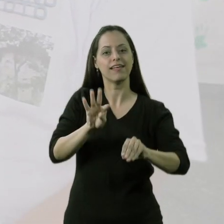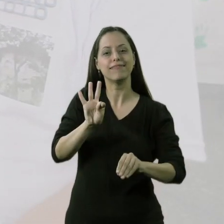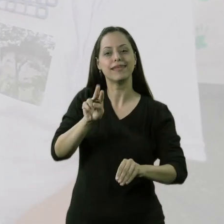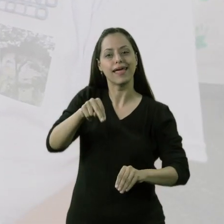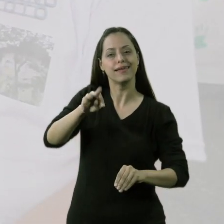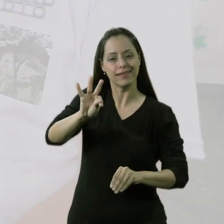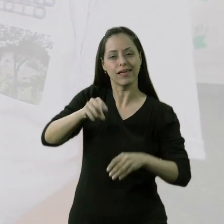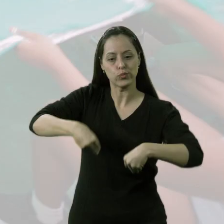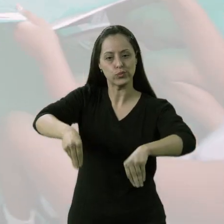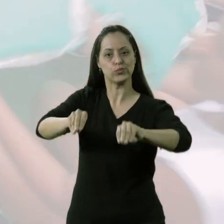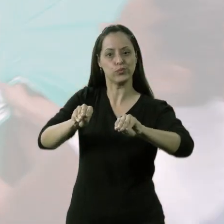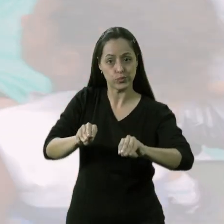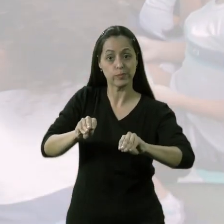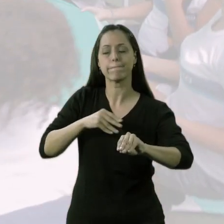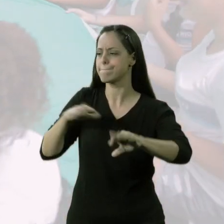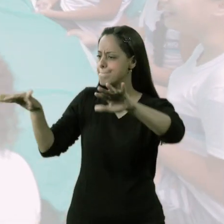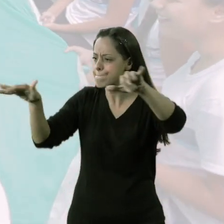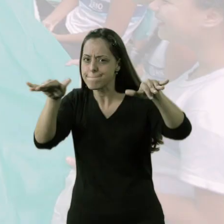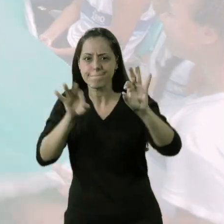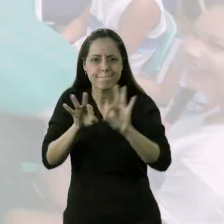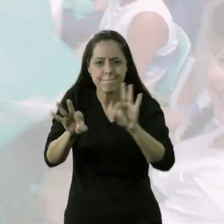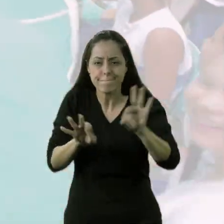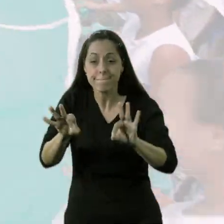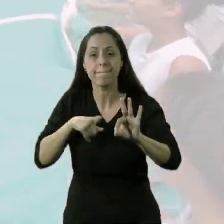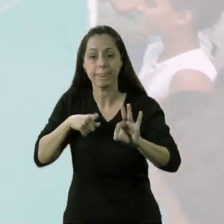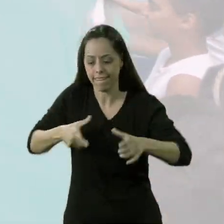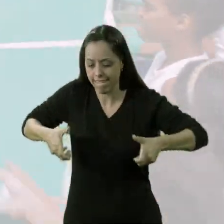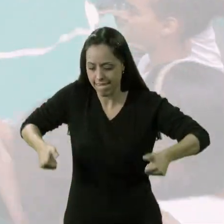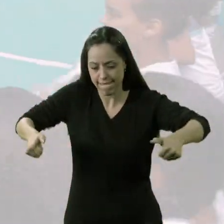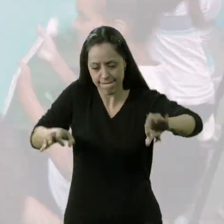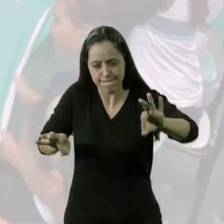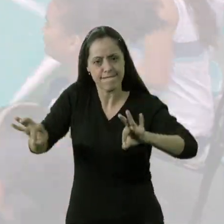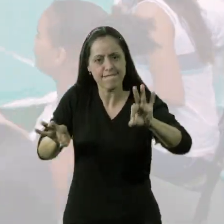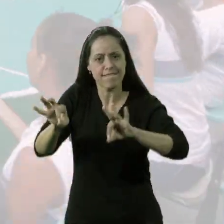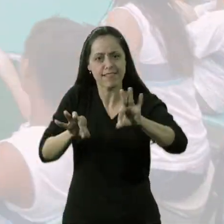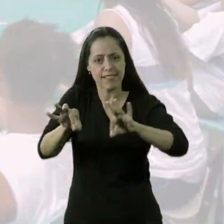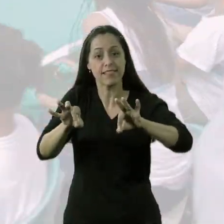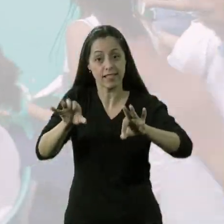Peguei o TNT, peguei com os alunos, e aí a gente grampeou e transformou aquilo em um grande pano verde.